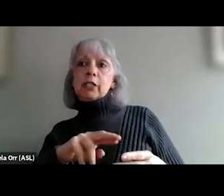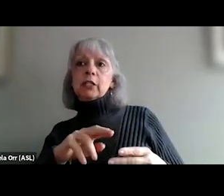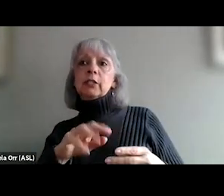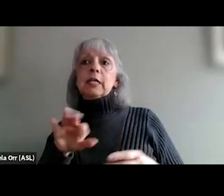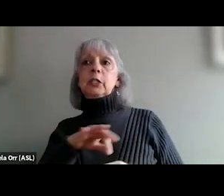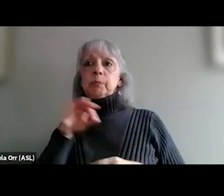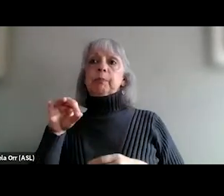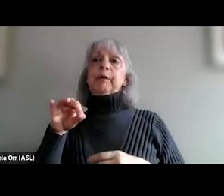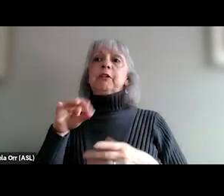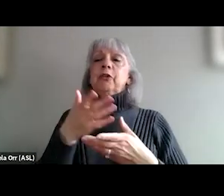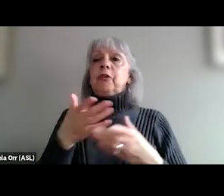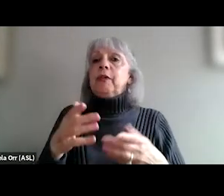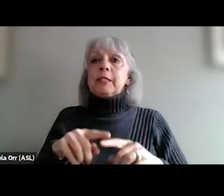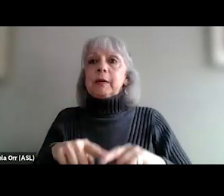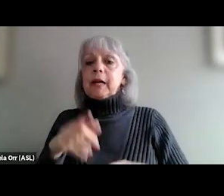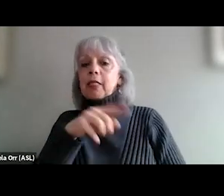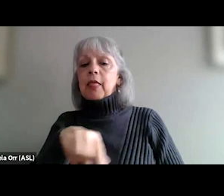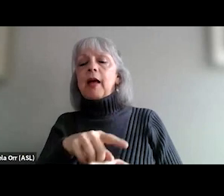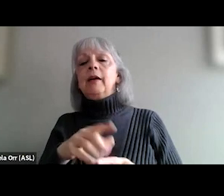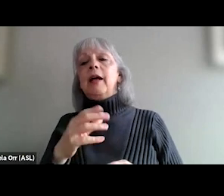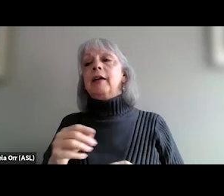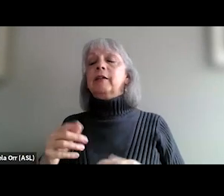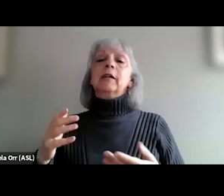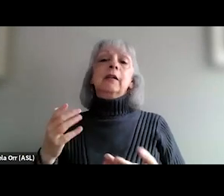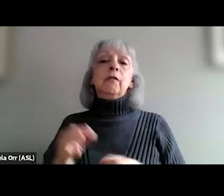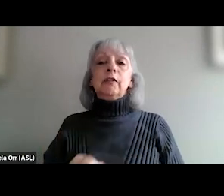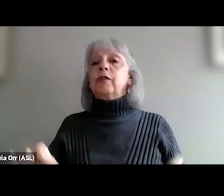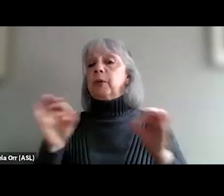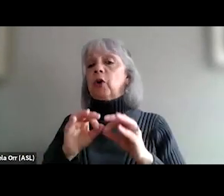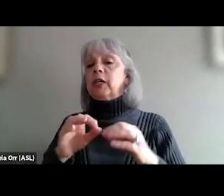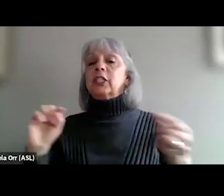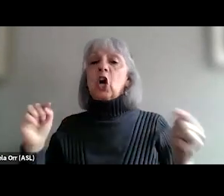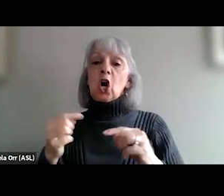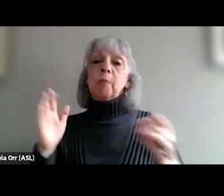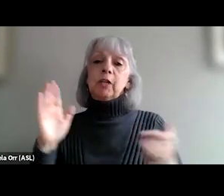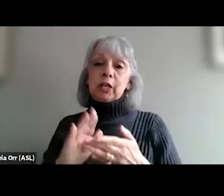Y uno de los elementos principales es la información y herramientas para la reducción de daños, para que las personas tengan lo que necesitan